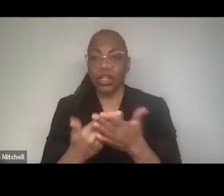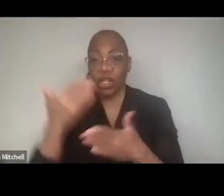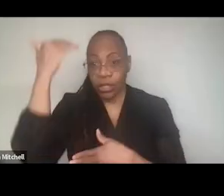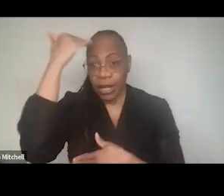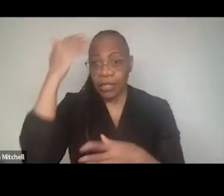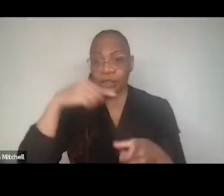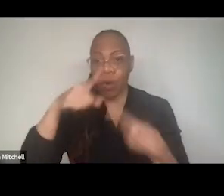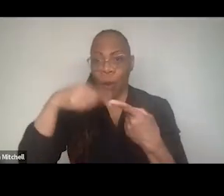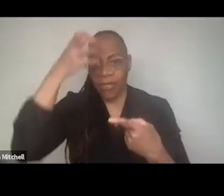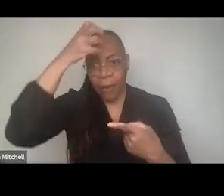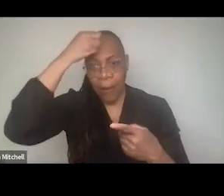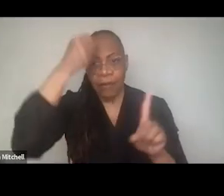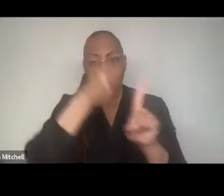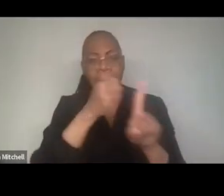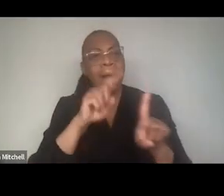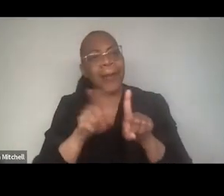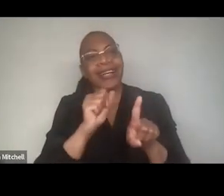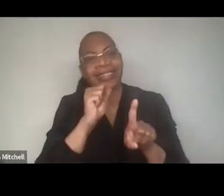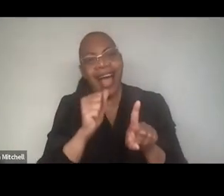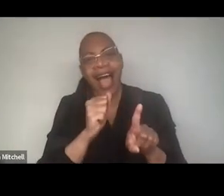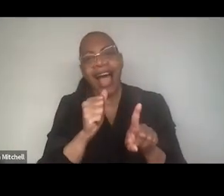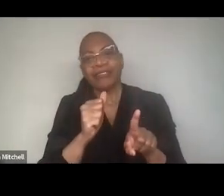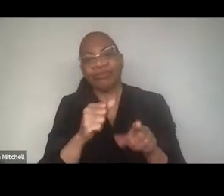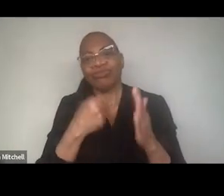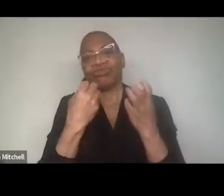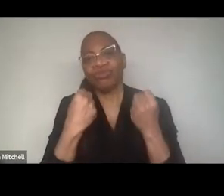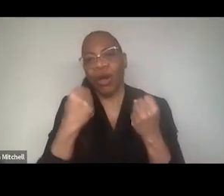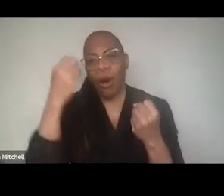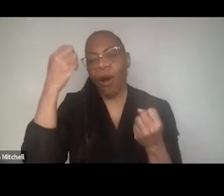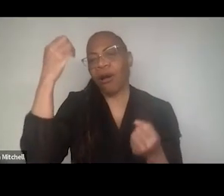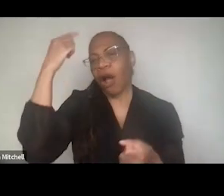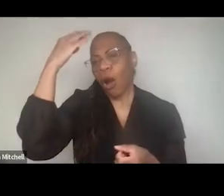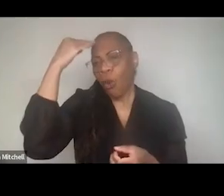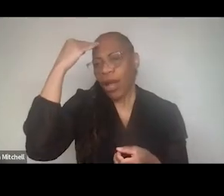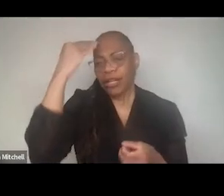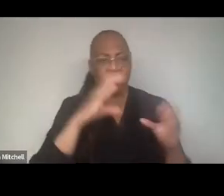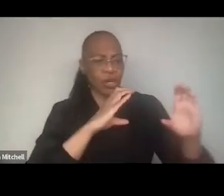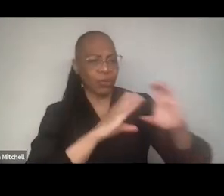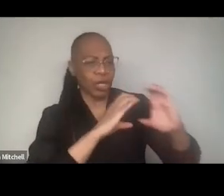pero no siempre tienen una gran conciencia sobre sus habilidades de comunicación o regulación emocional o habilidades interpersonales.